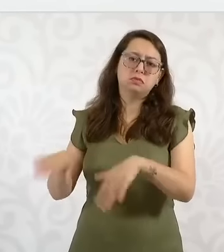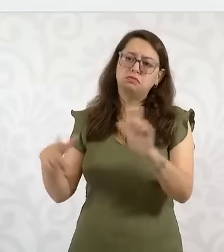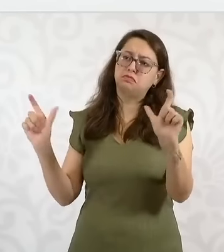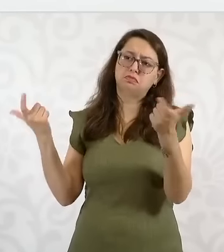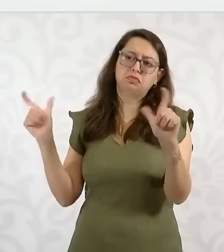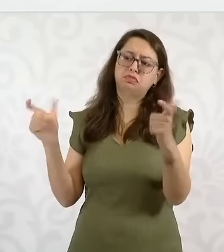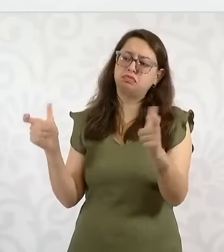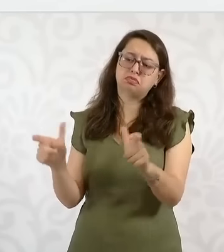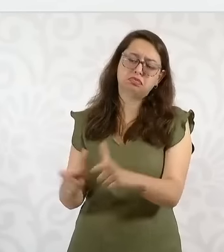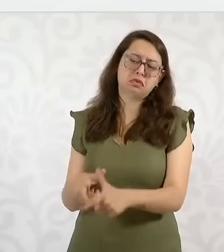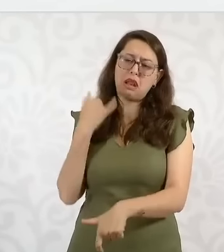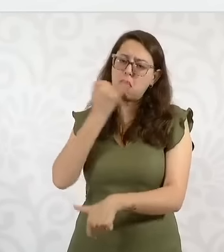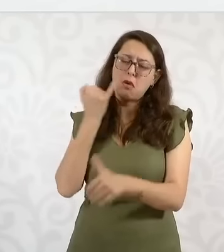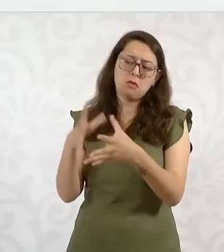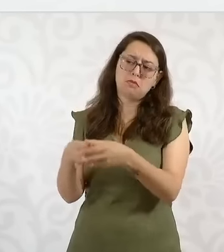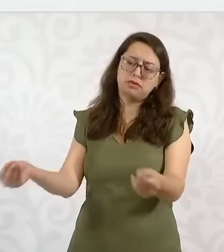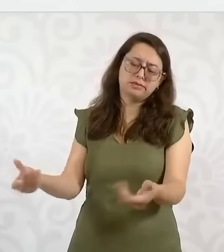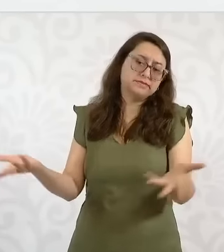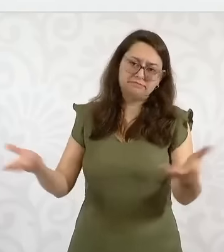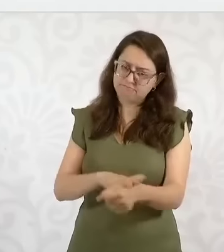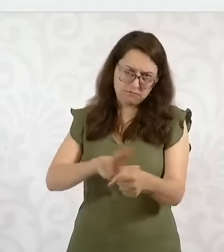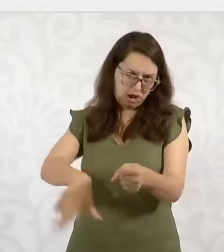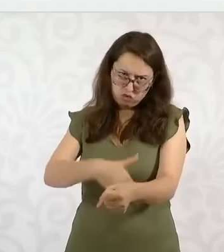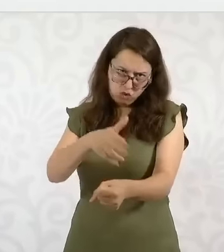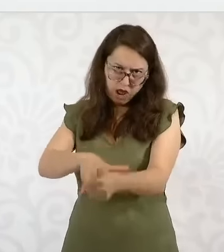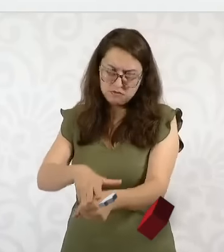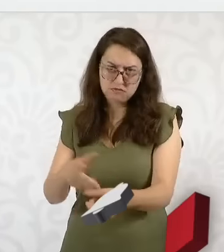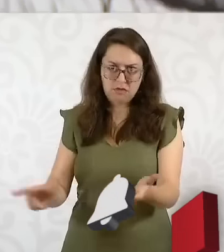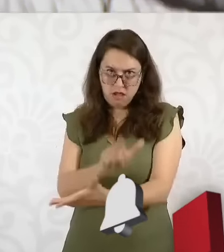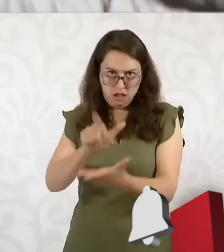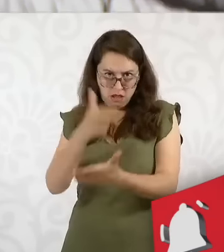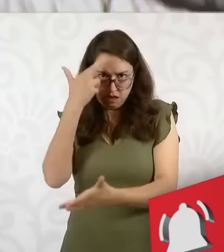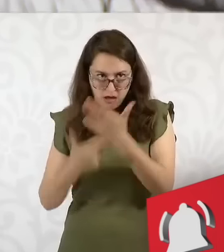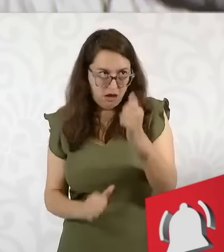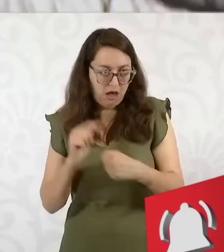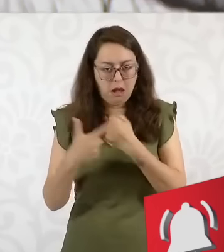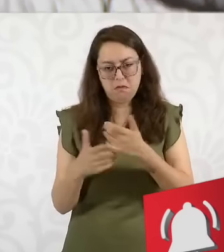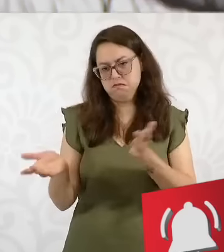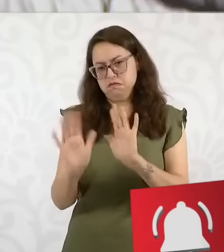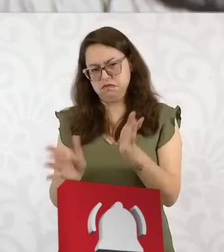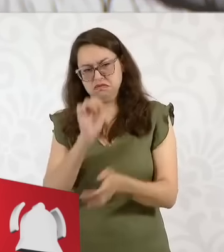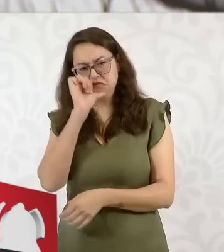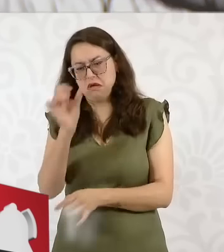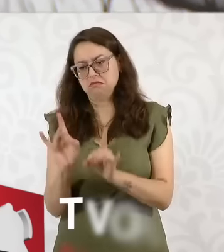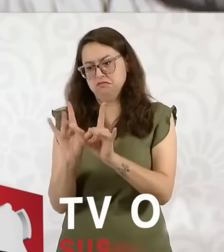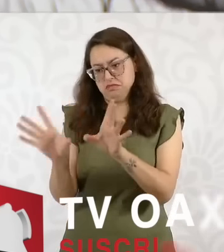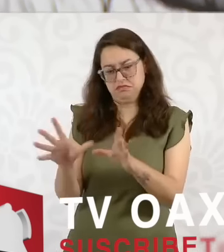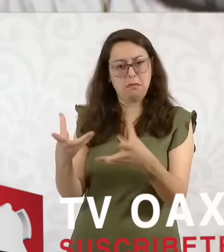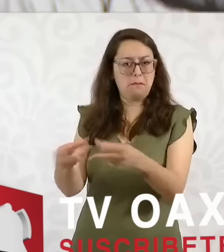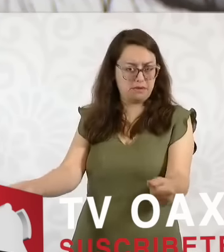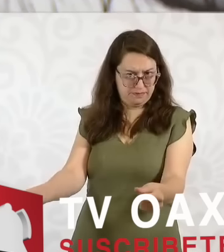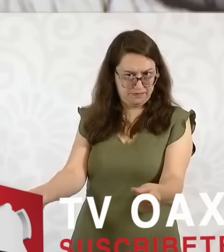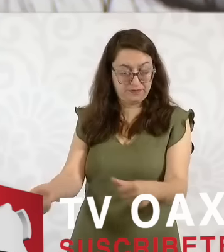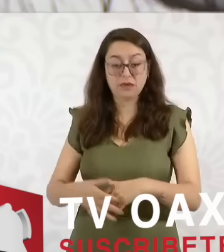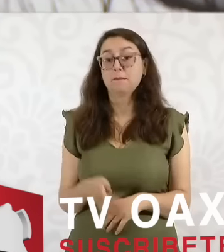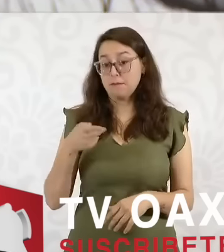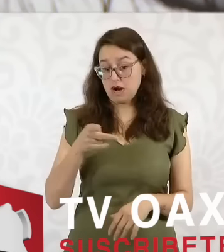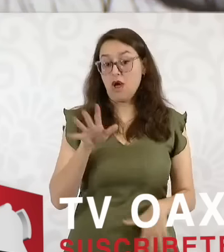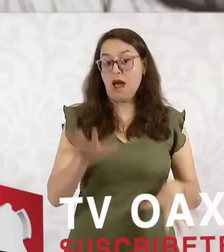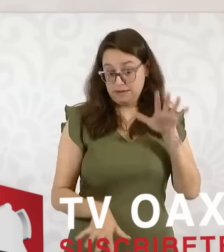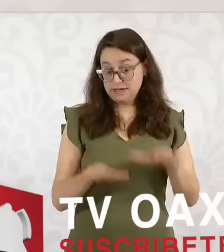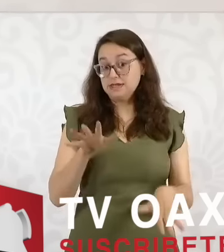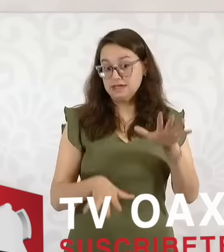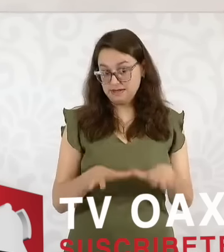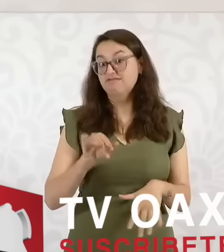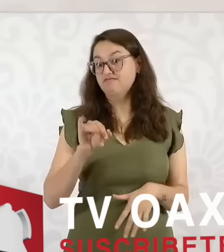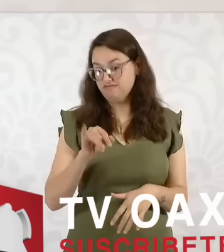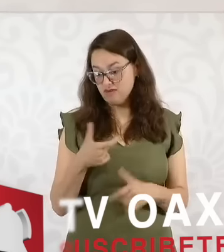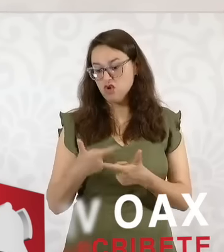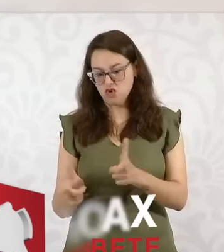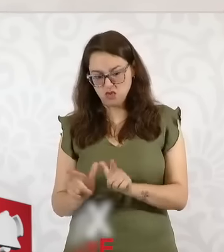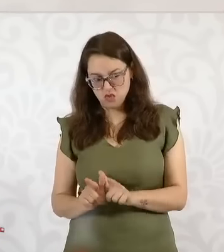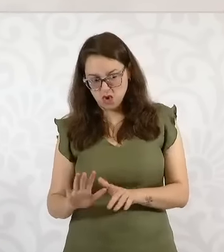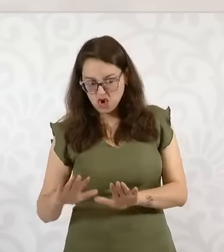eh hay una e una afectación cultural o a las personas, pero puede venir Adelfo para explicarlo